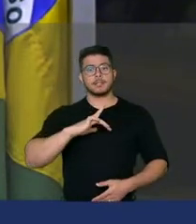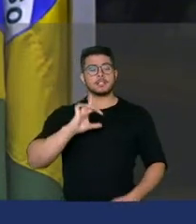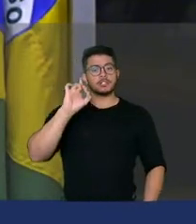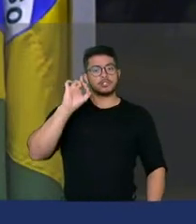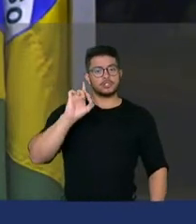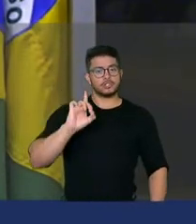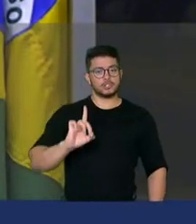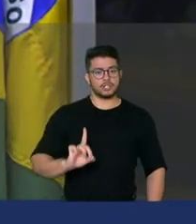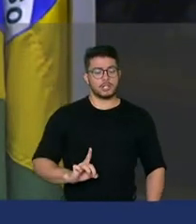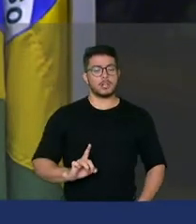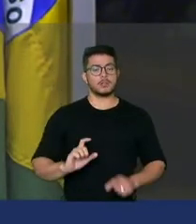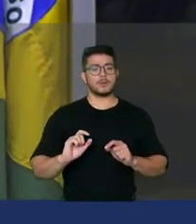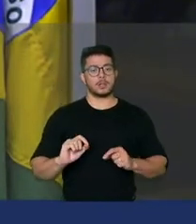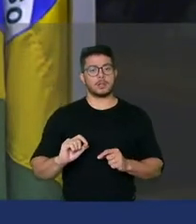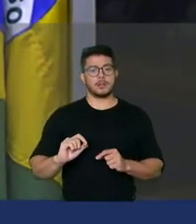ADVINDOS , DOS ÓRGÃOS DO GOVERNO, INCLUSIVE DA SAÚDE.